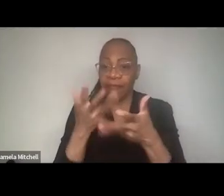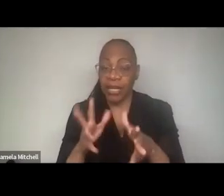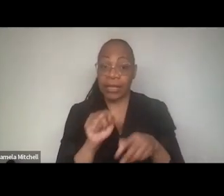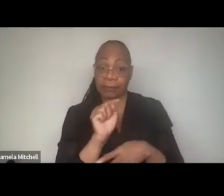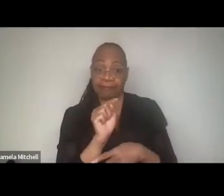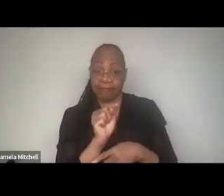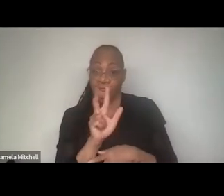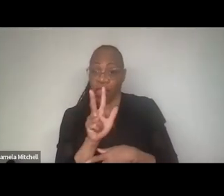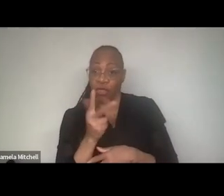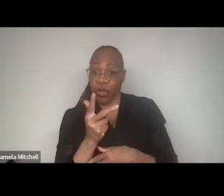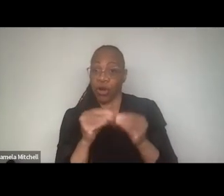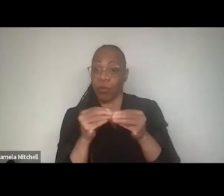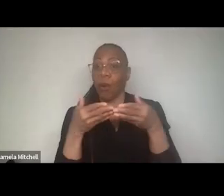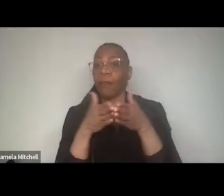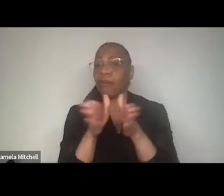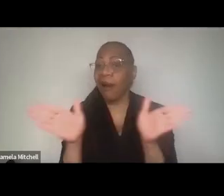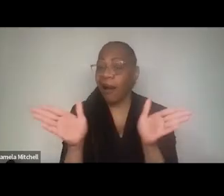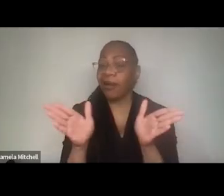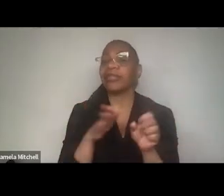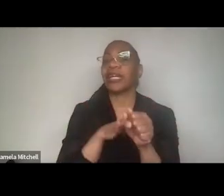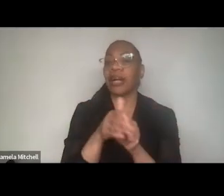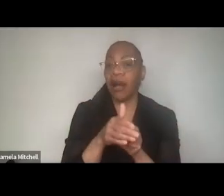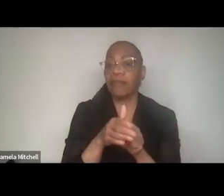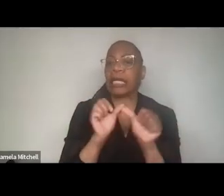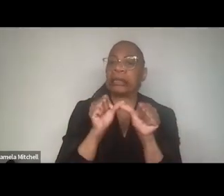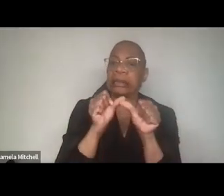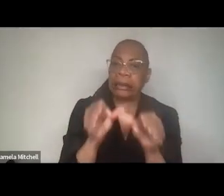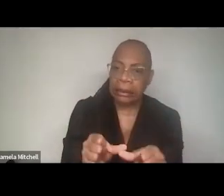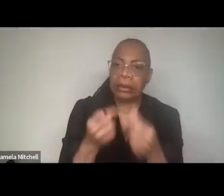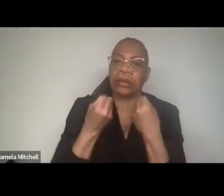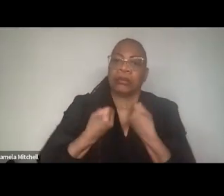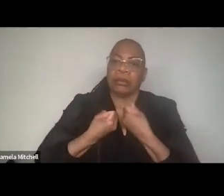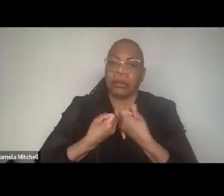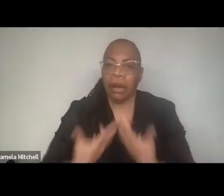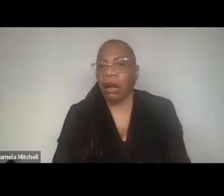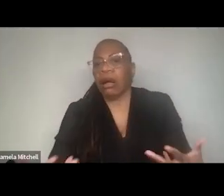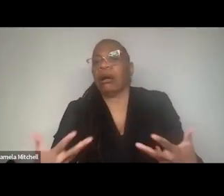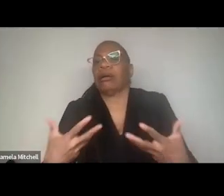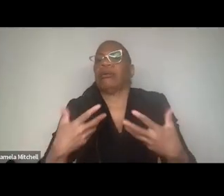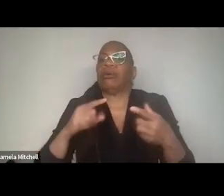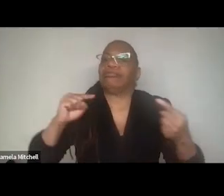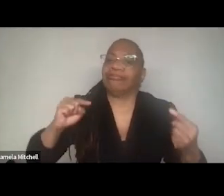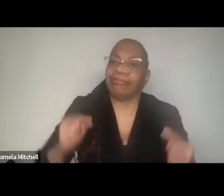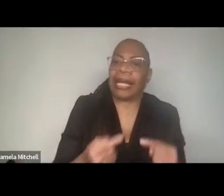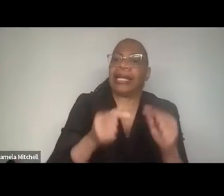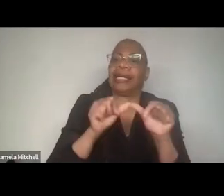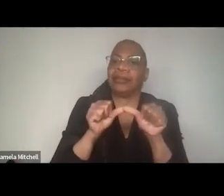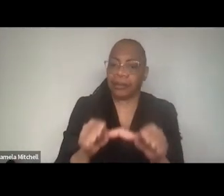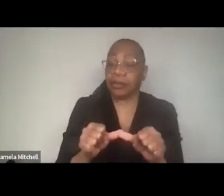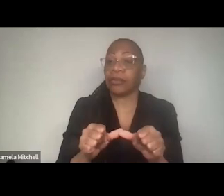y puede cubrir cosas como fatiga crónica, dolor crónico, cosas que impedirían a alguien mantener algunas de esas condiciones de trabajo.